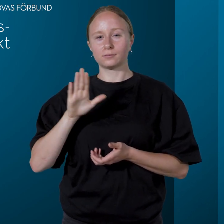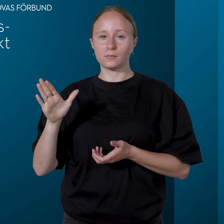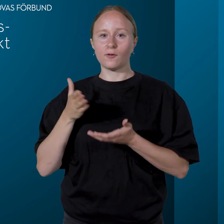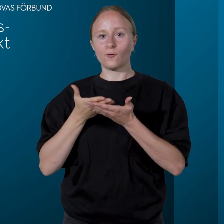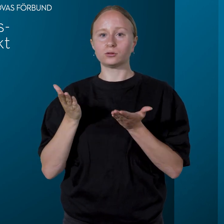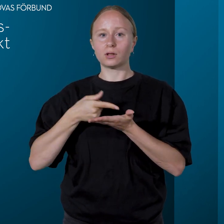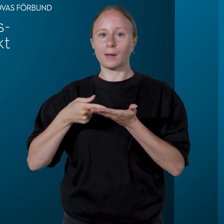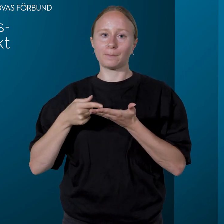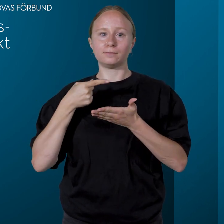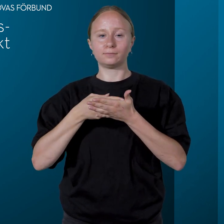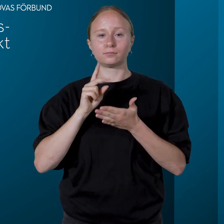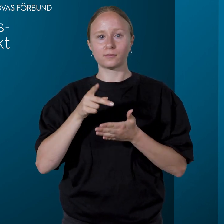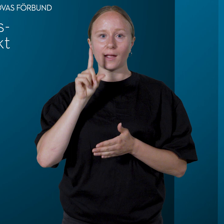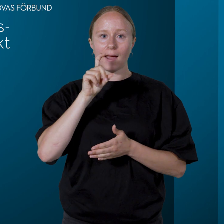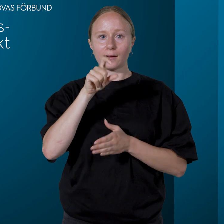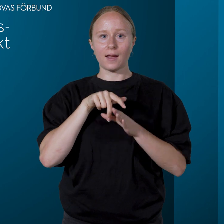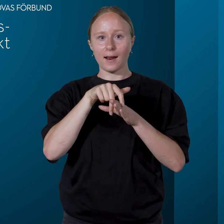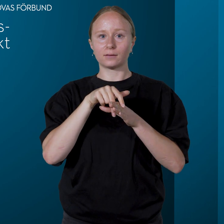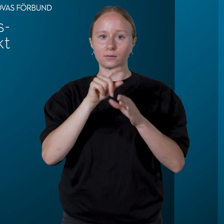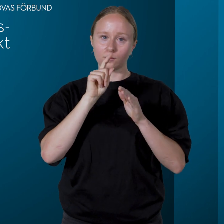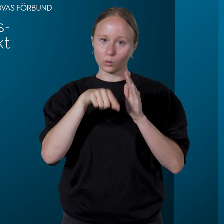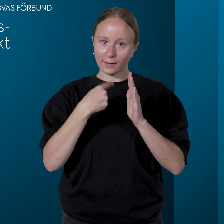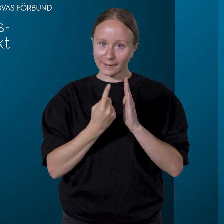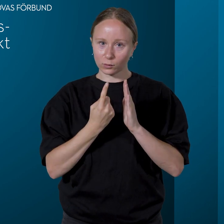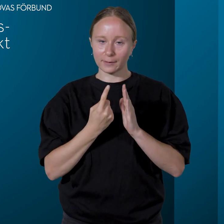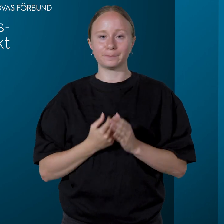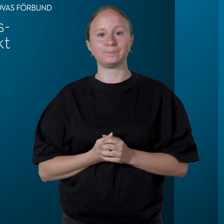för föreställningen Estetunti (Hinderlektion).